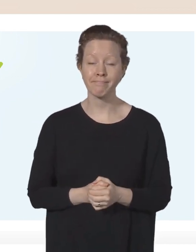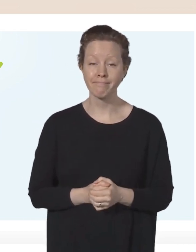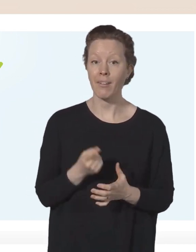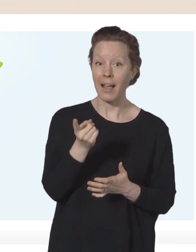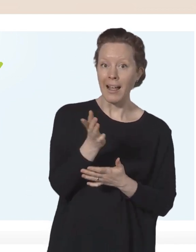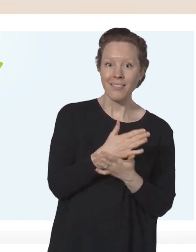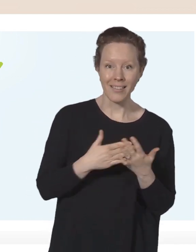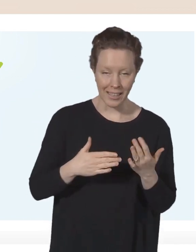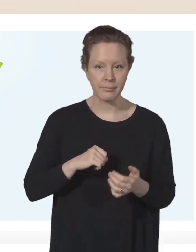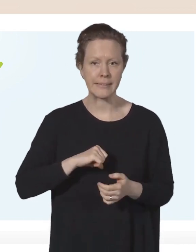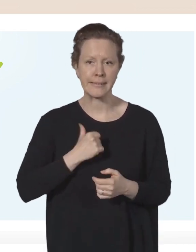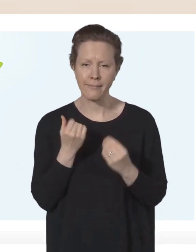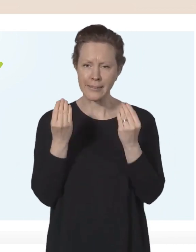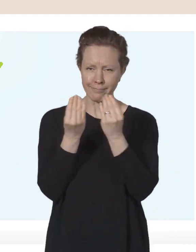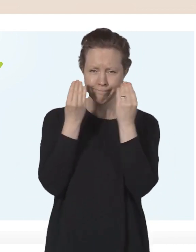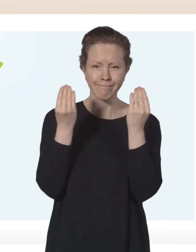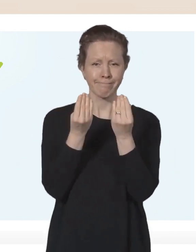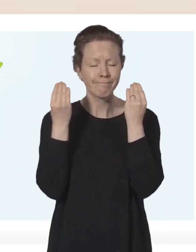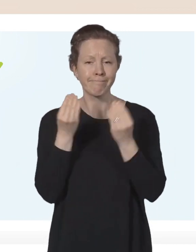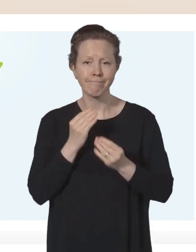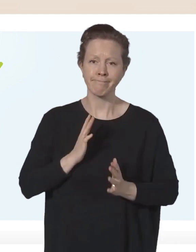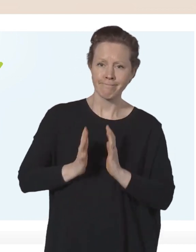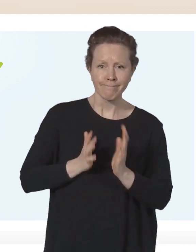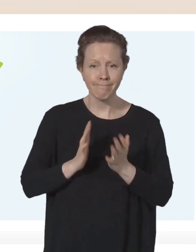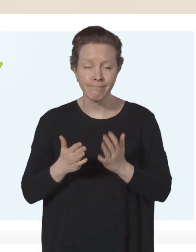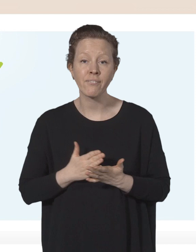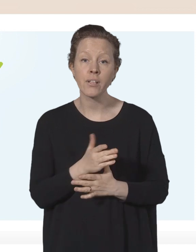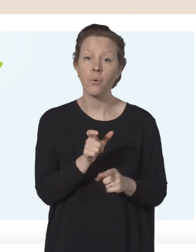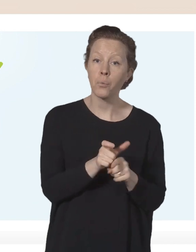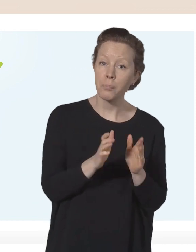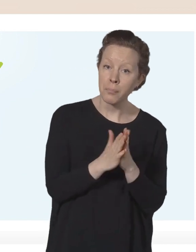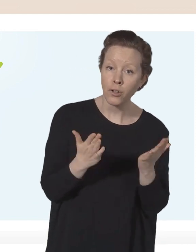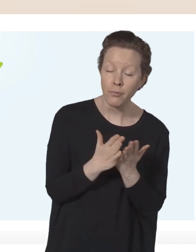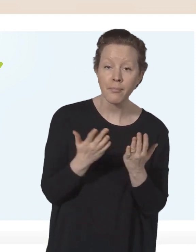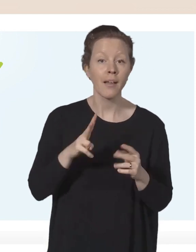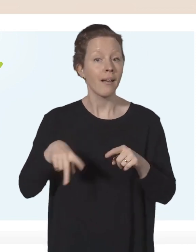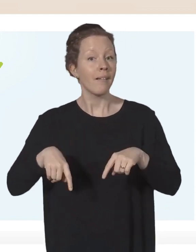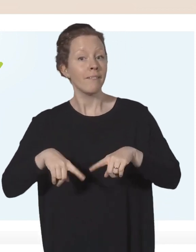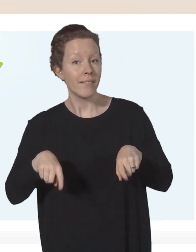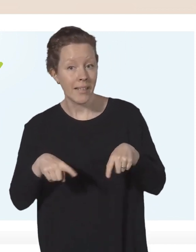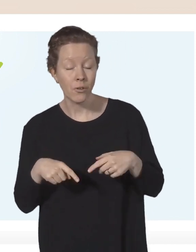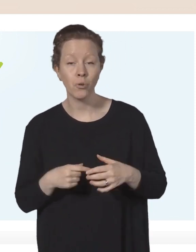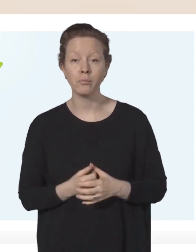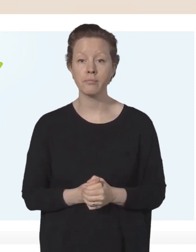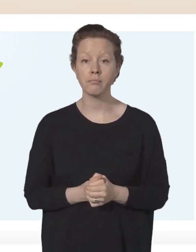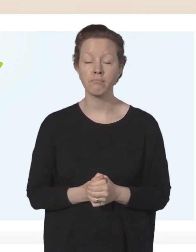lär sig en del teckenspråk på egen hand med hjälp av ordböcker eller videor -